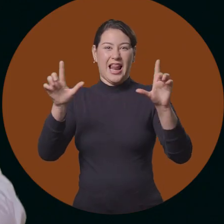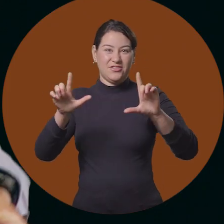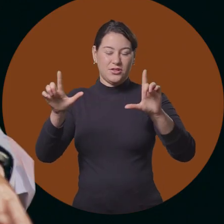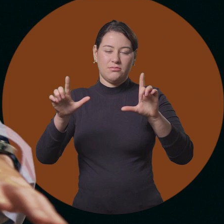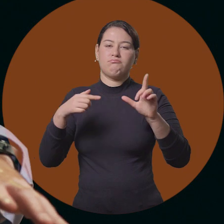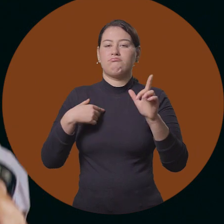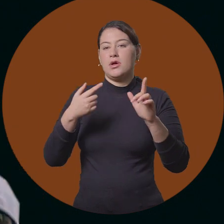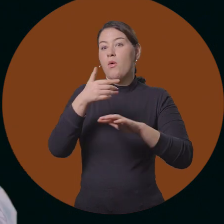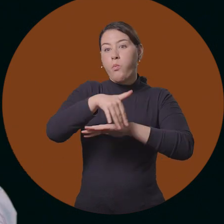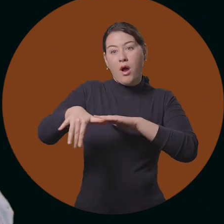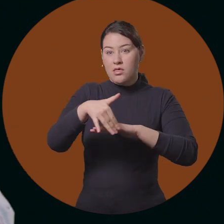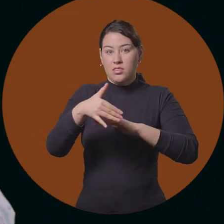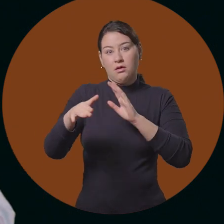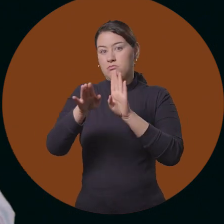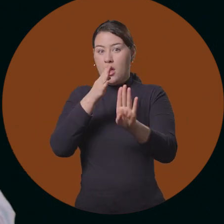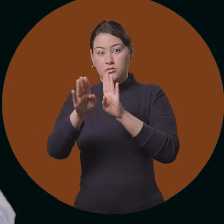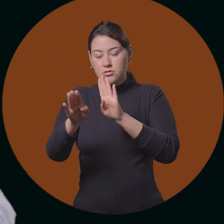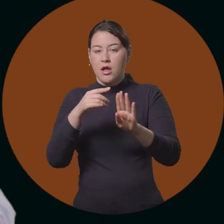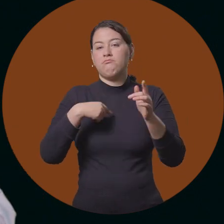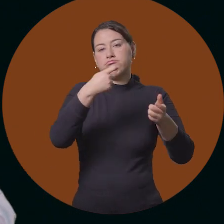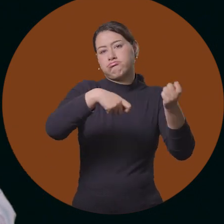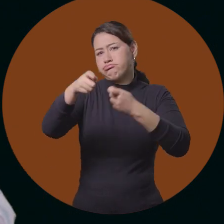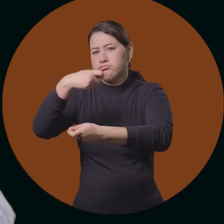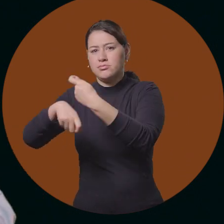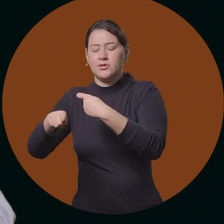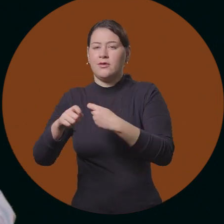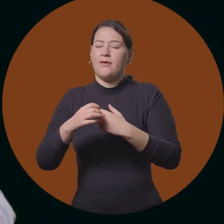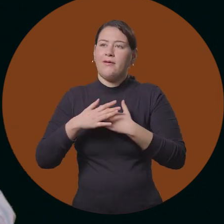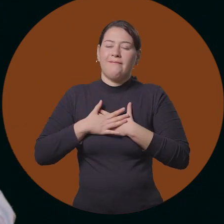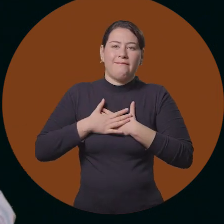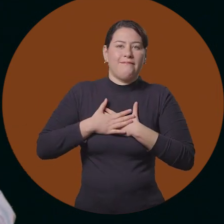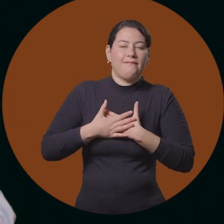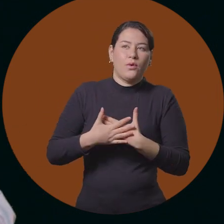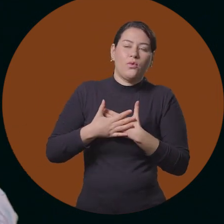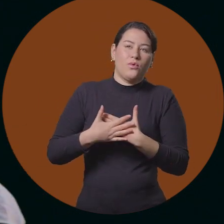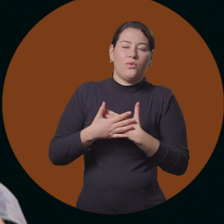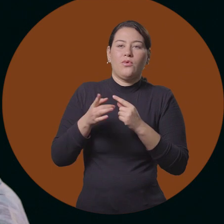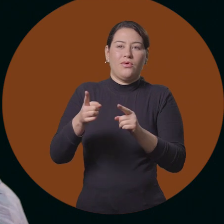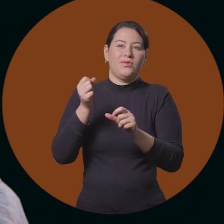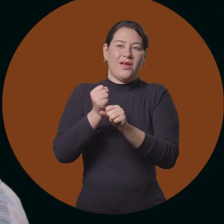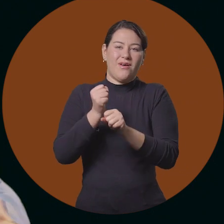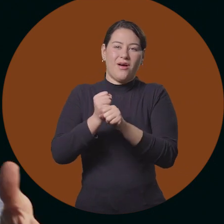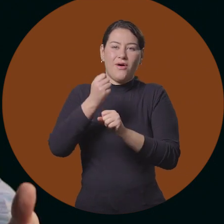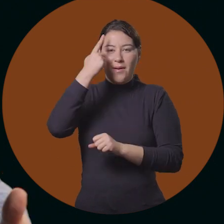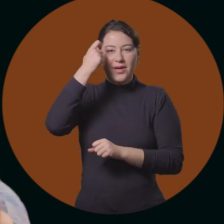Vendía en la puerta, en la calle, y tengo un enorme cariño por ese trabajo, por el lugar donde lo hice,